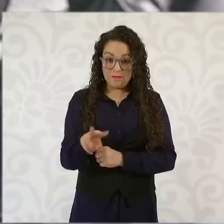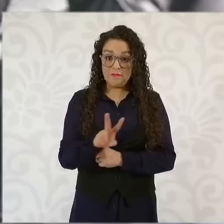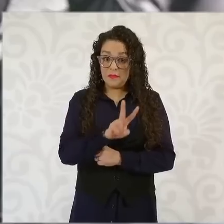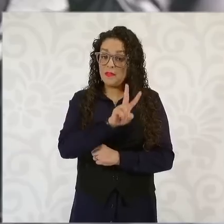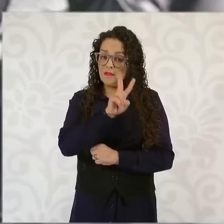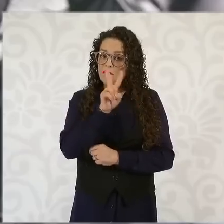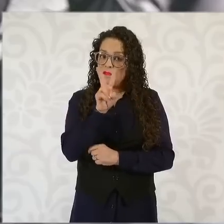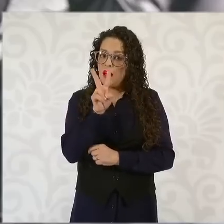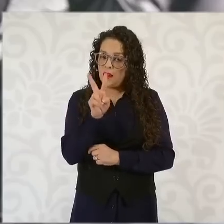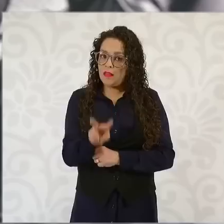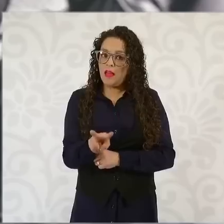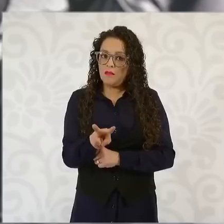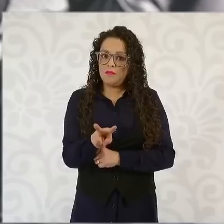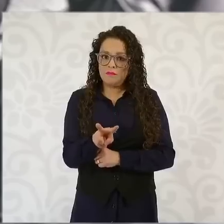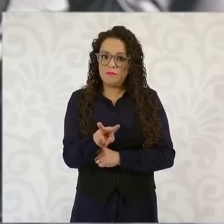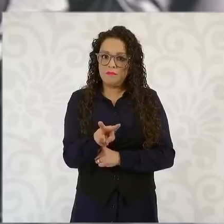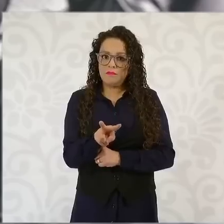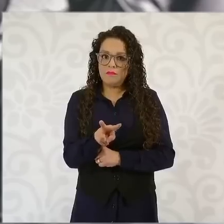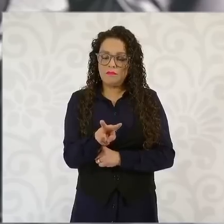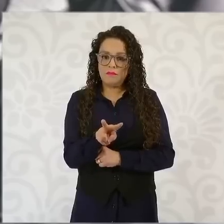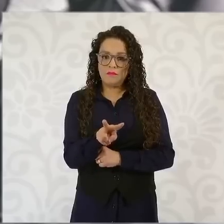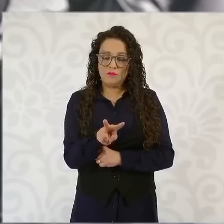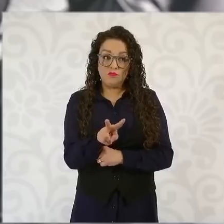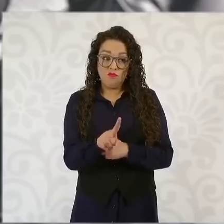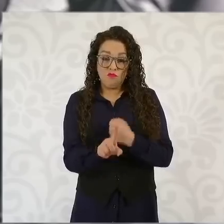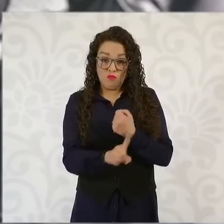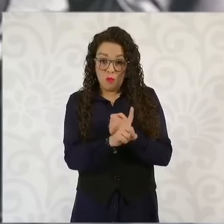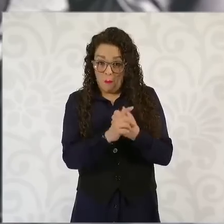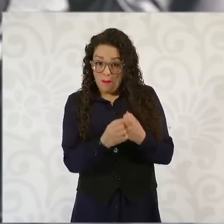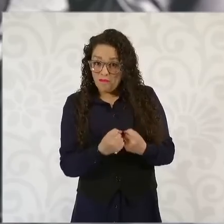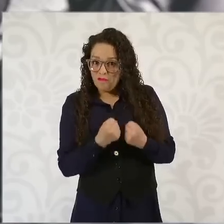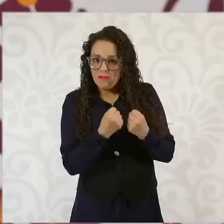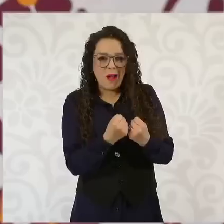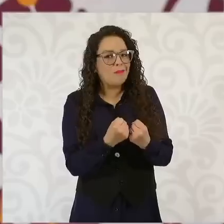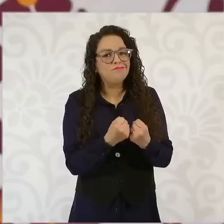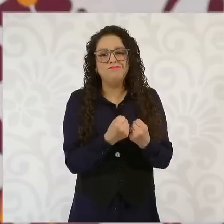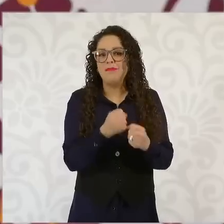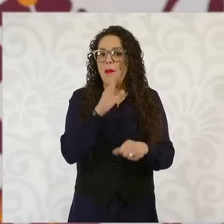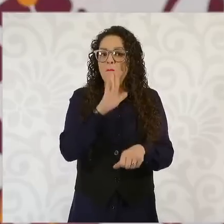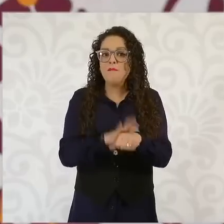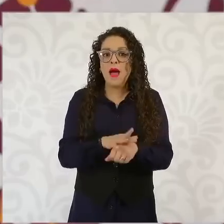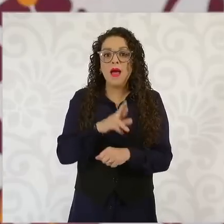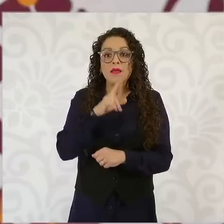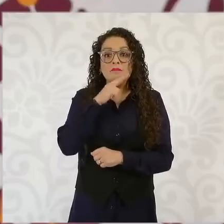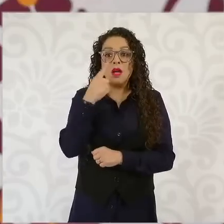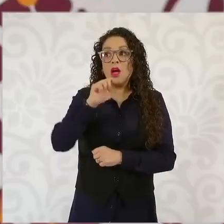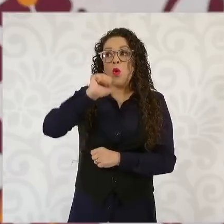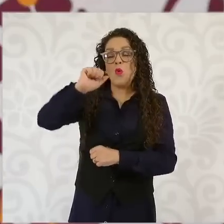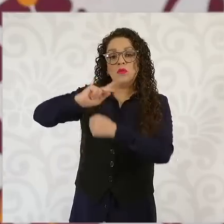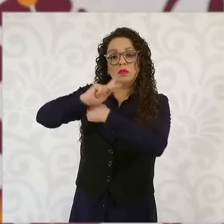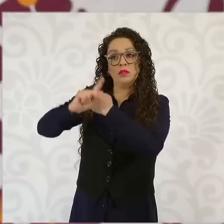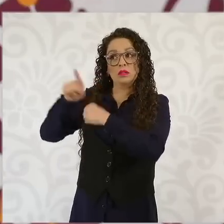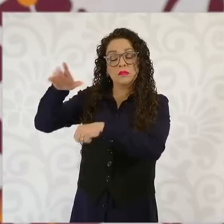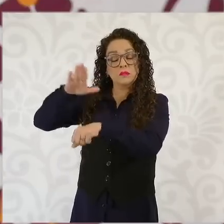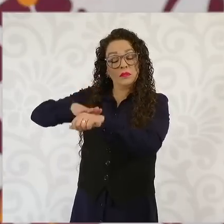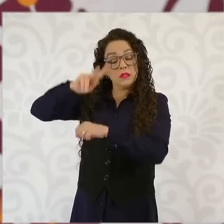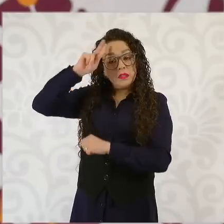mejor que a otros países ahora bien dónde estamos ahora el gobierno de los Estados Unidos impuso una